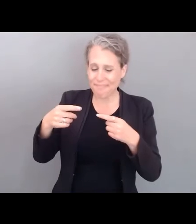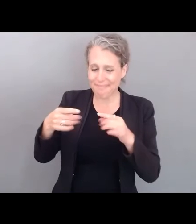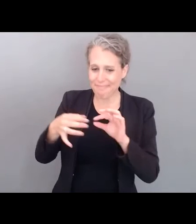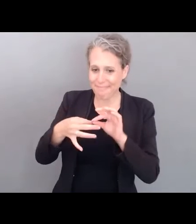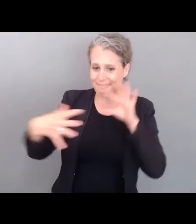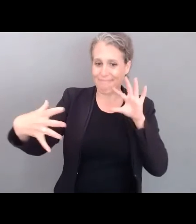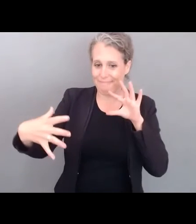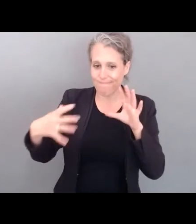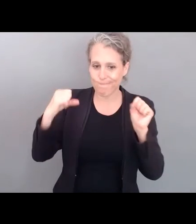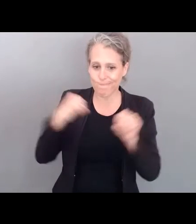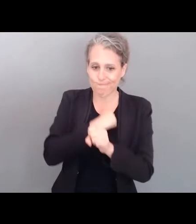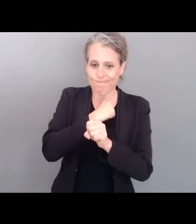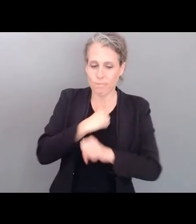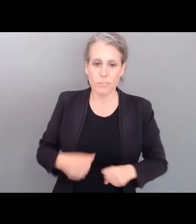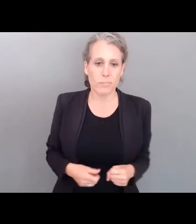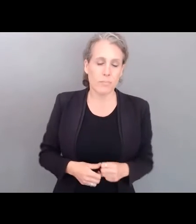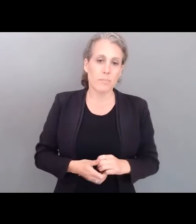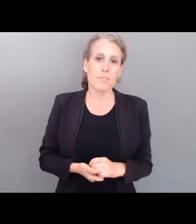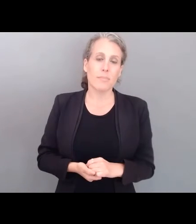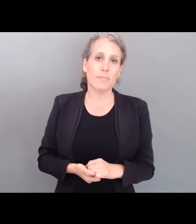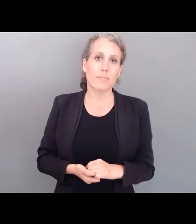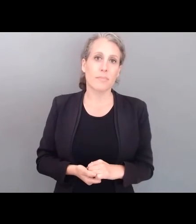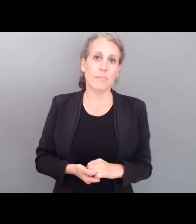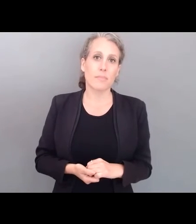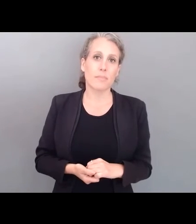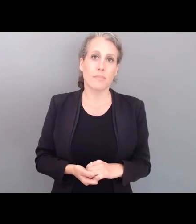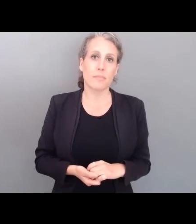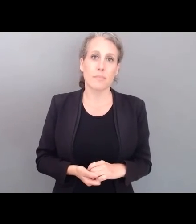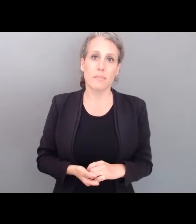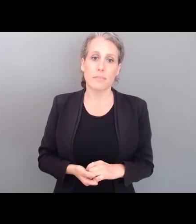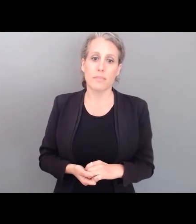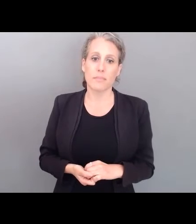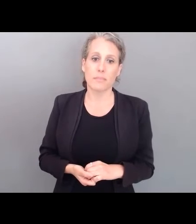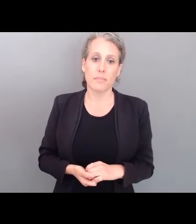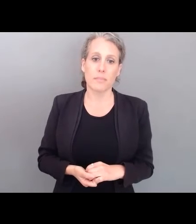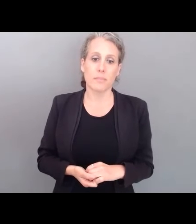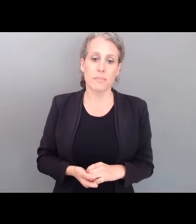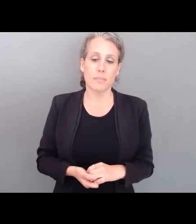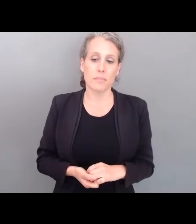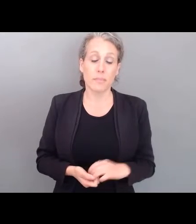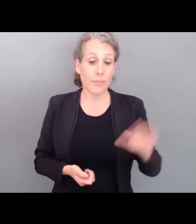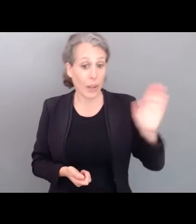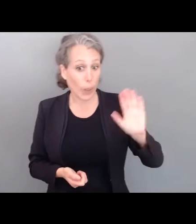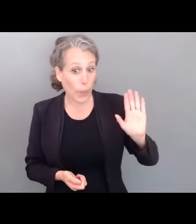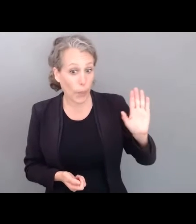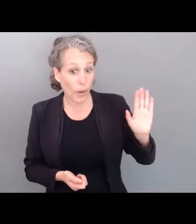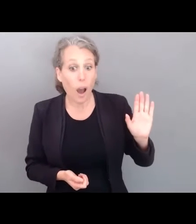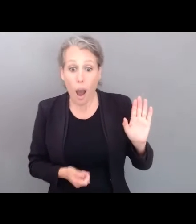(audio eliminado) - ELIZABETH: Salma, te perdimos de nuevo.